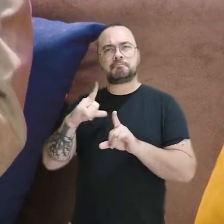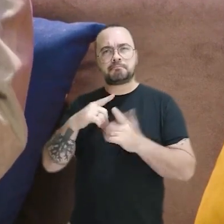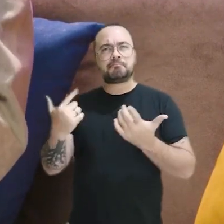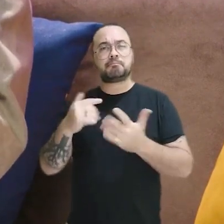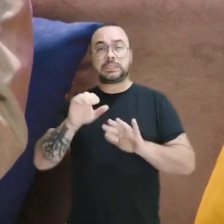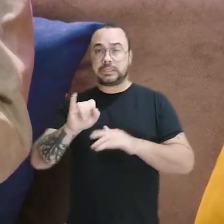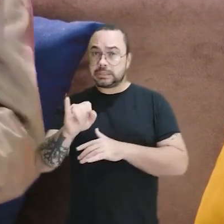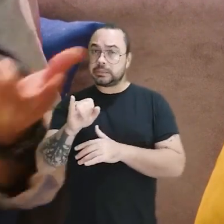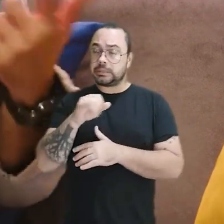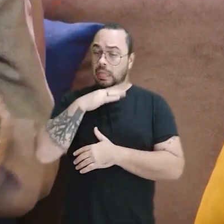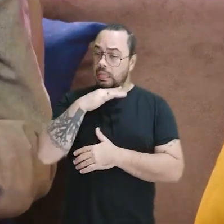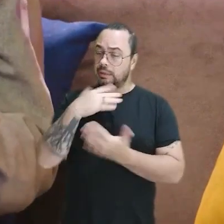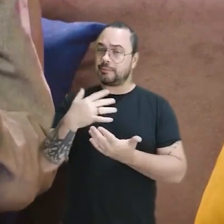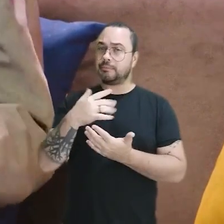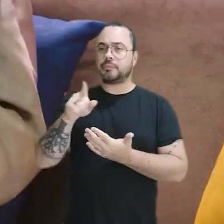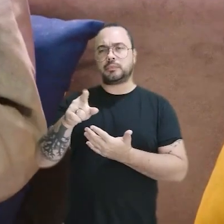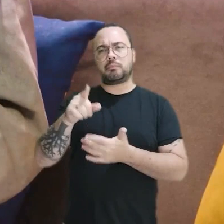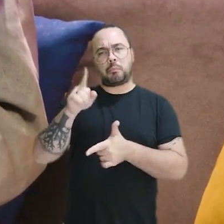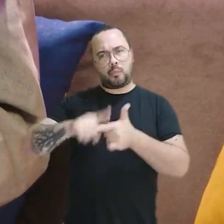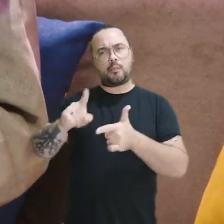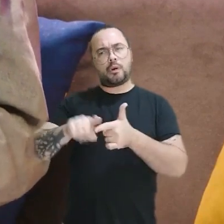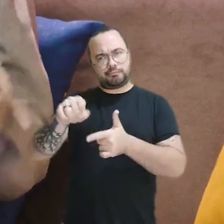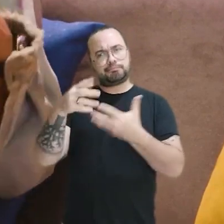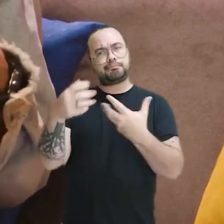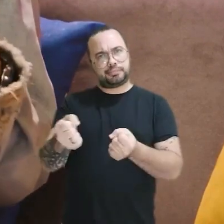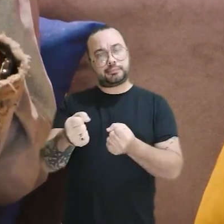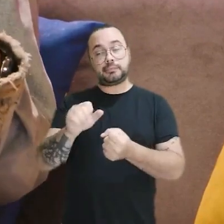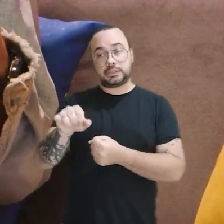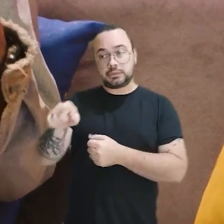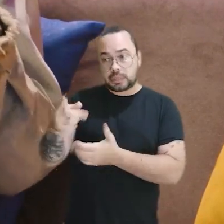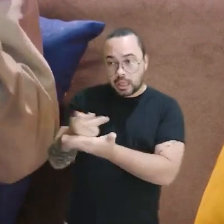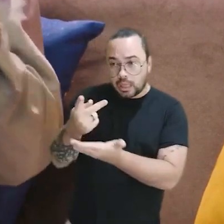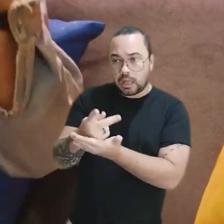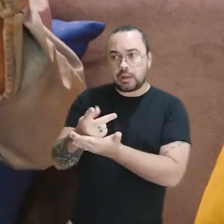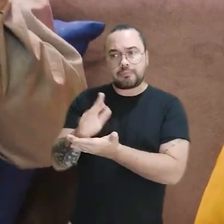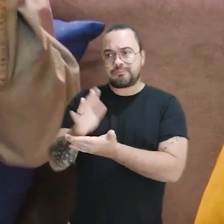Pô, se não deu certo, você vai arcar com todo o prejuízo. É... Se aqui não dá certo, tipo, de repente, porra,